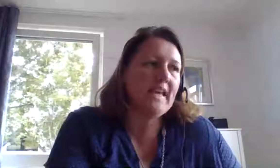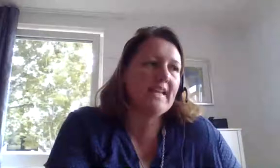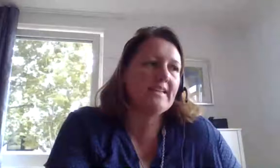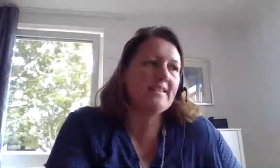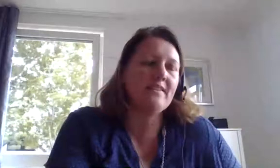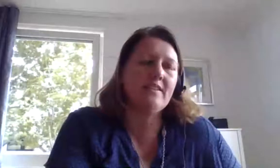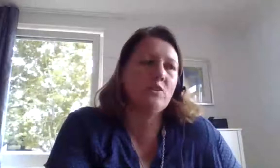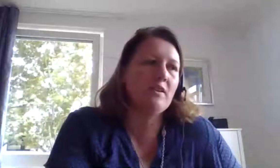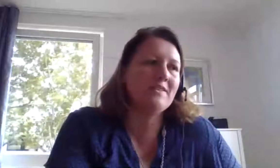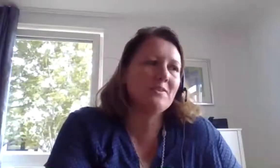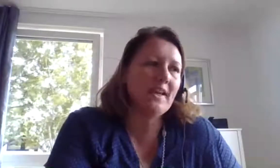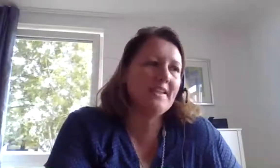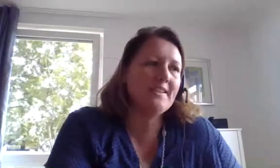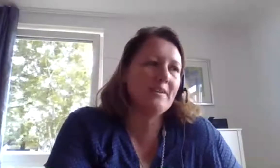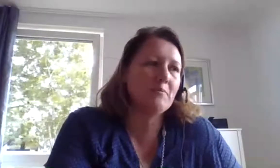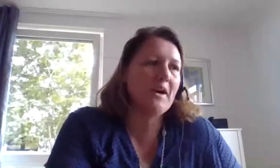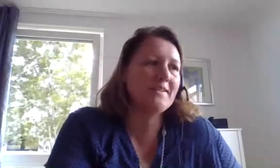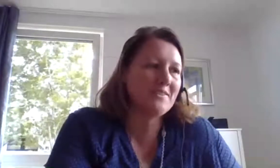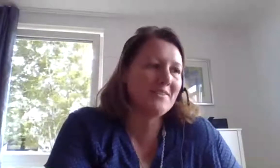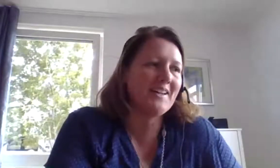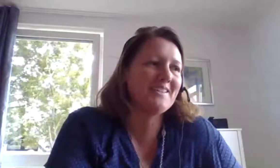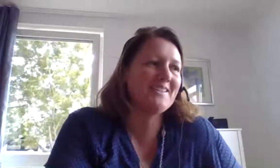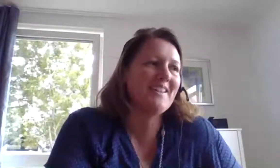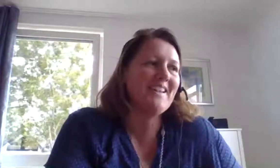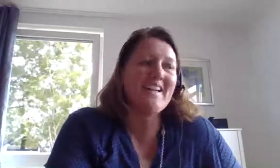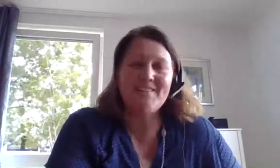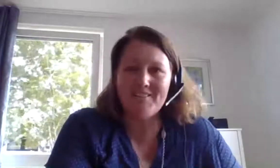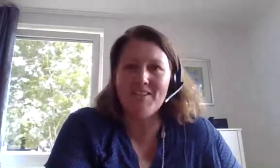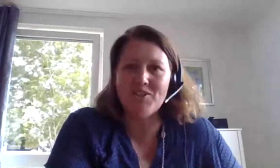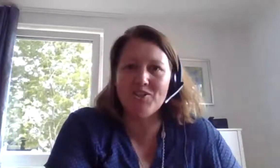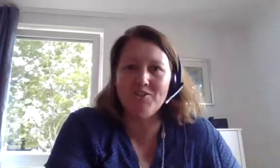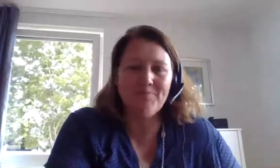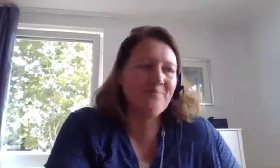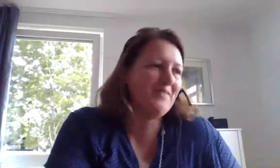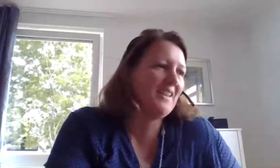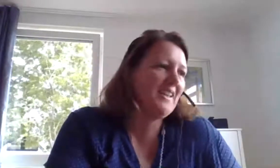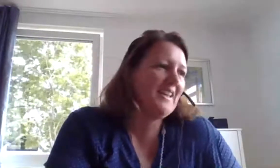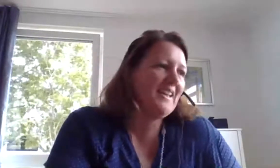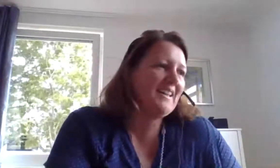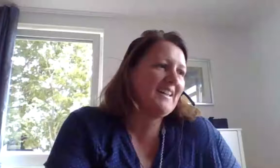وأنتِ أيضا معلمة متدربة وممارسة